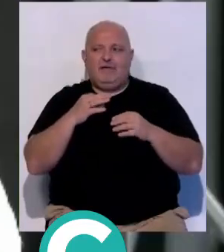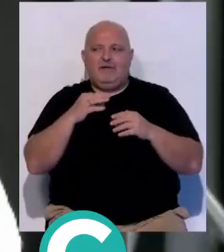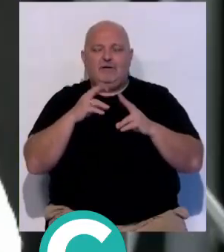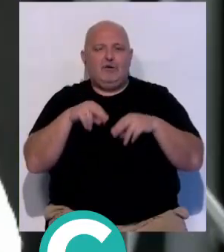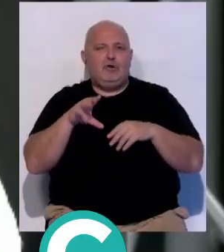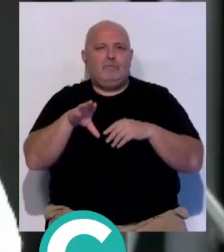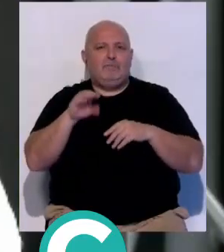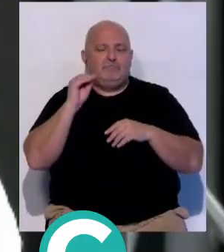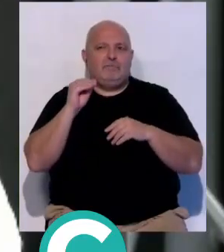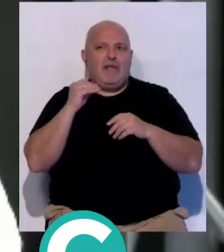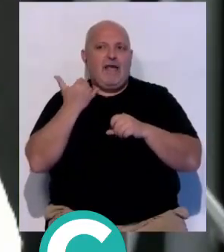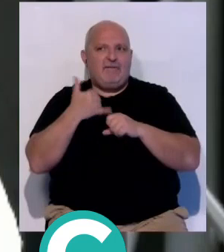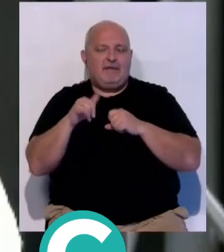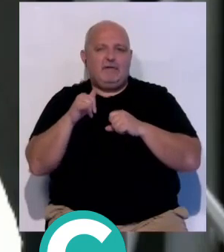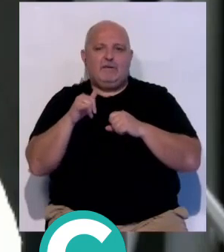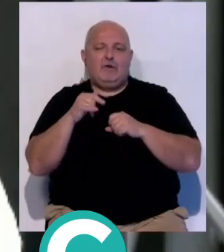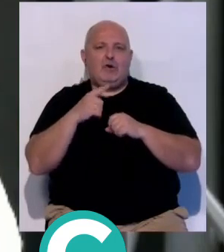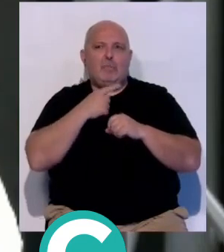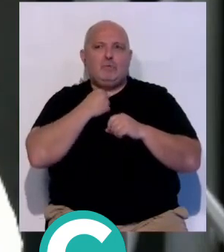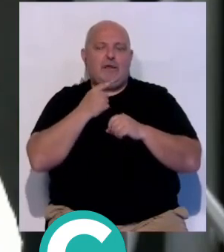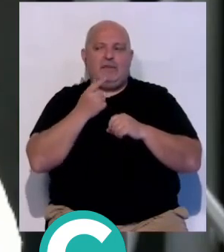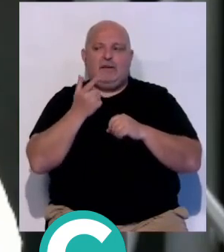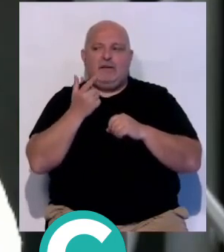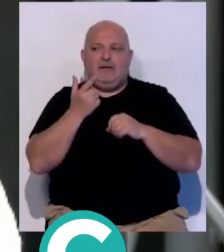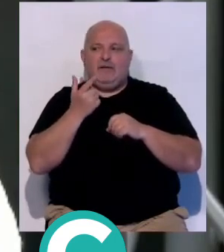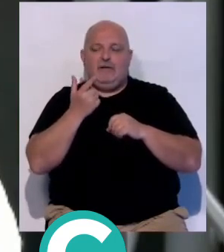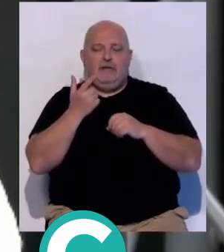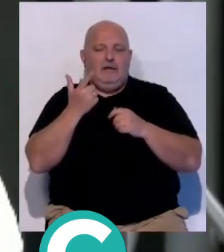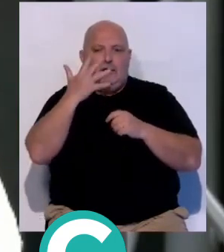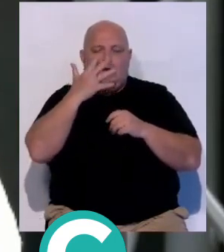compré pero que al final a mí no me gustaba ya un carnaval y ahora se me